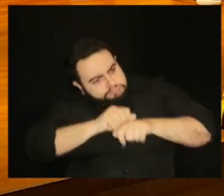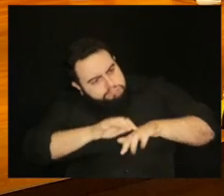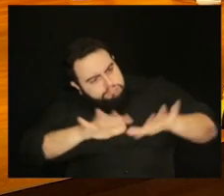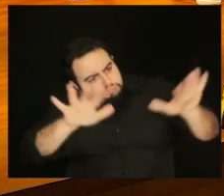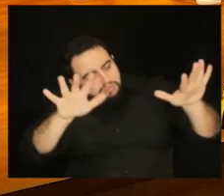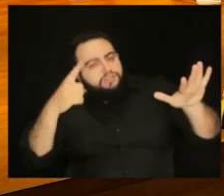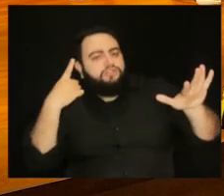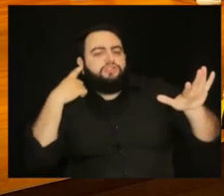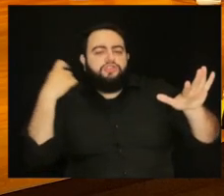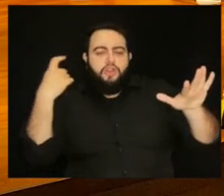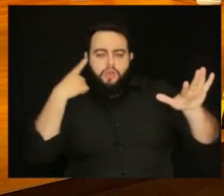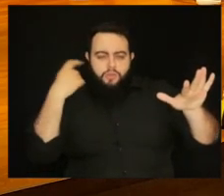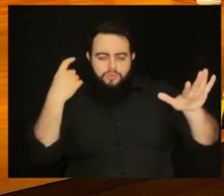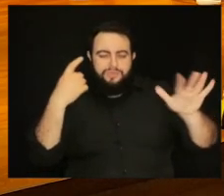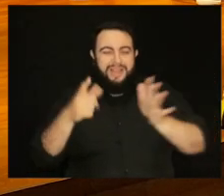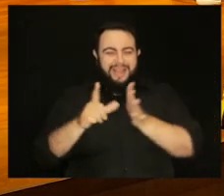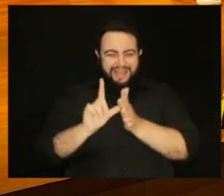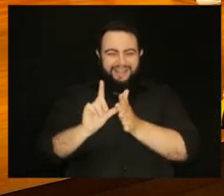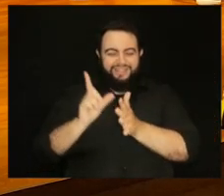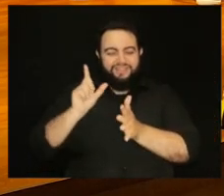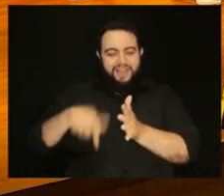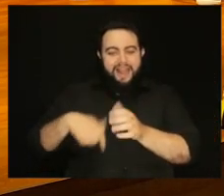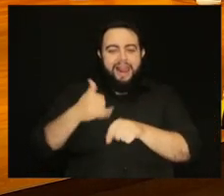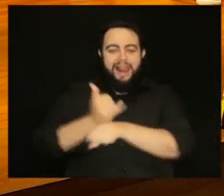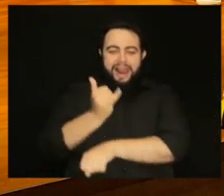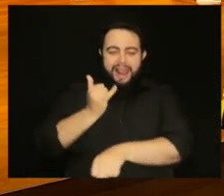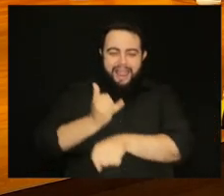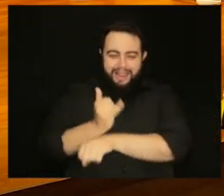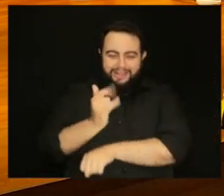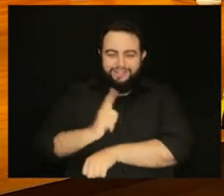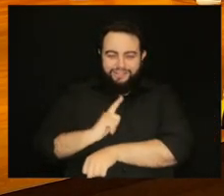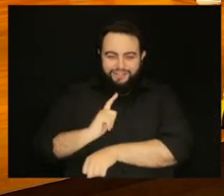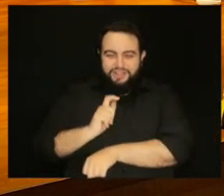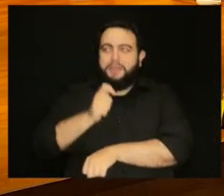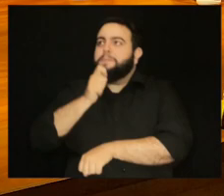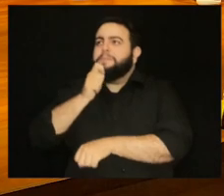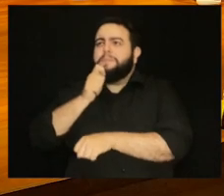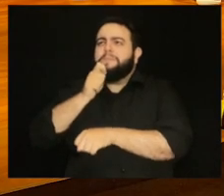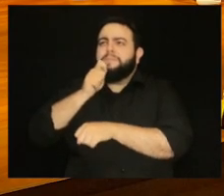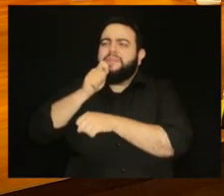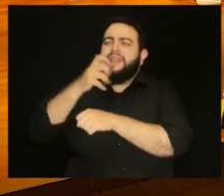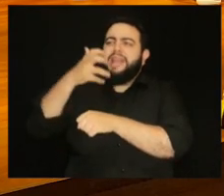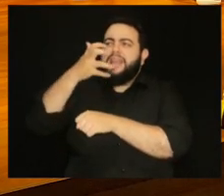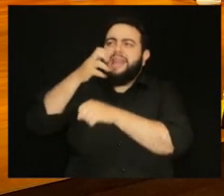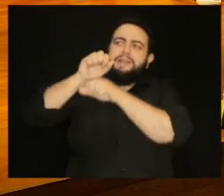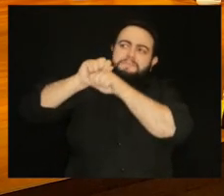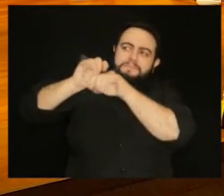em megafones de lata então tinha o microfone que podia ser ligado numa caixa de som e amplificado